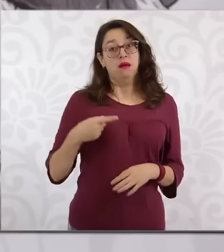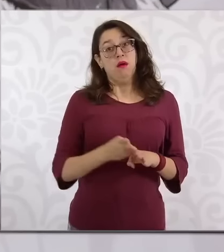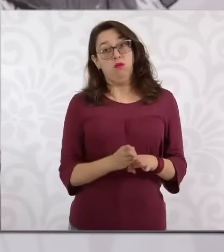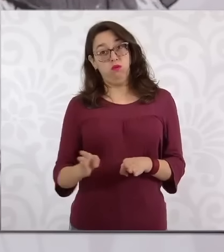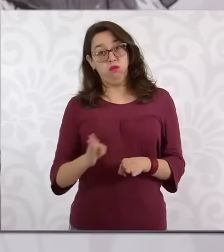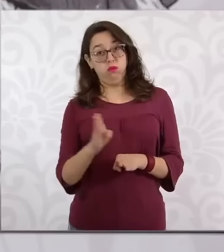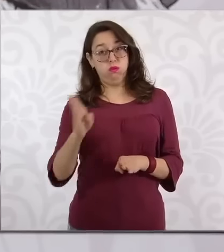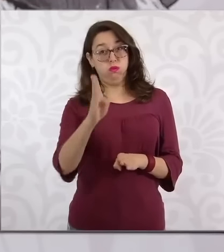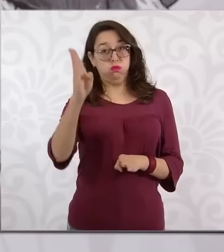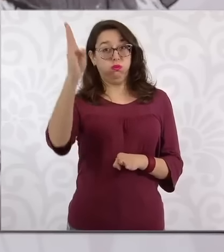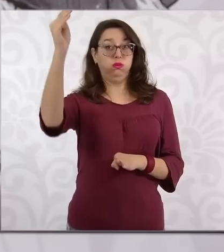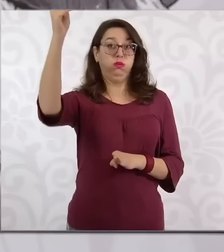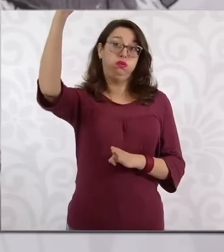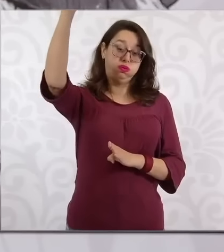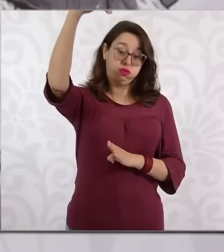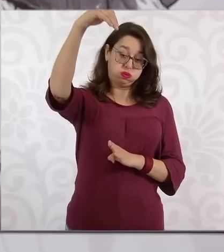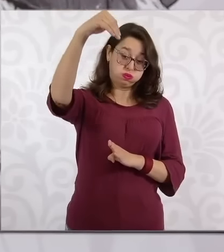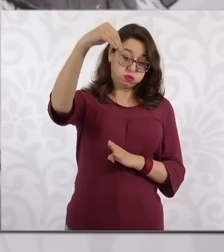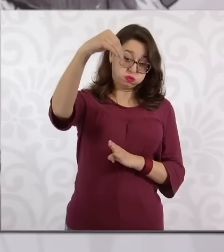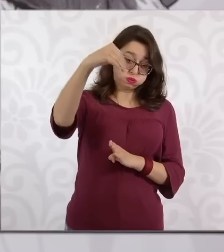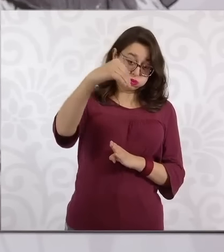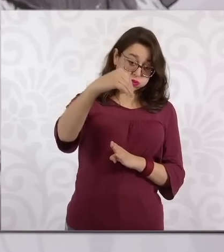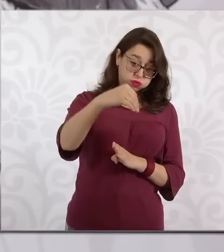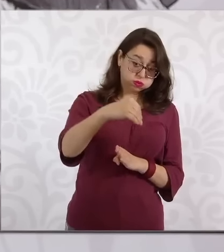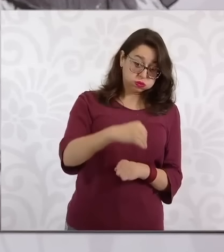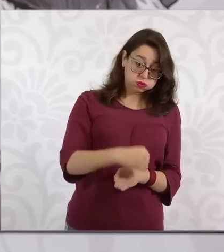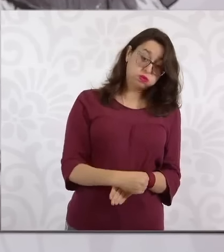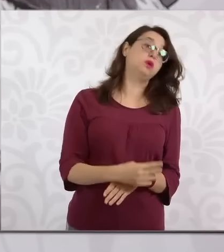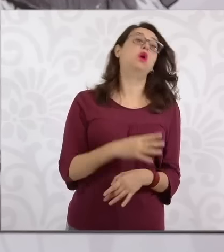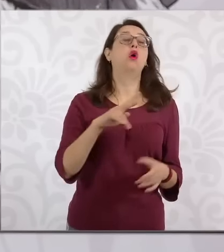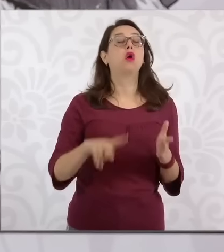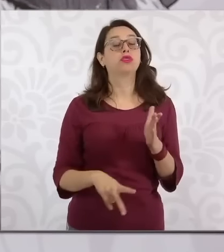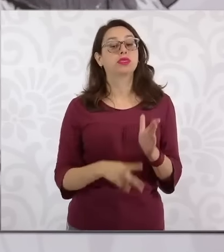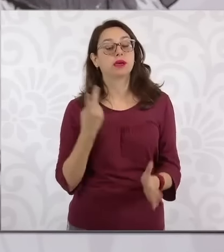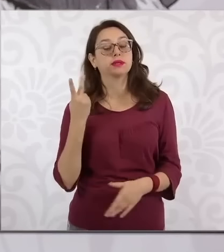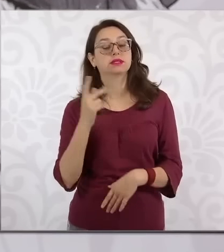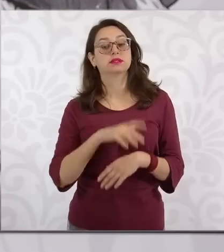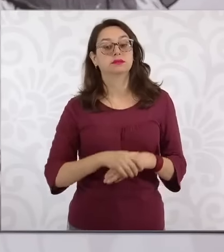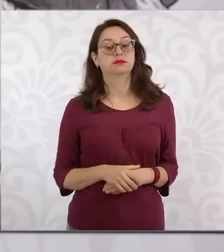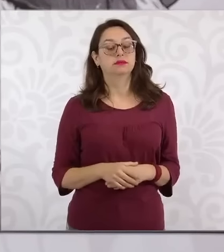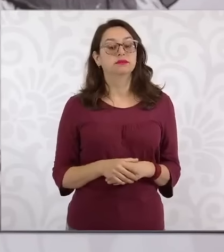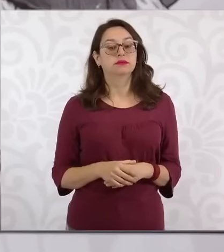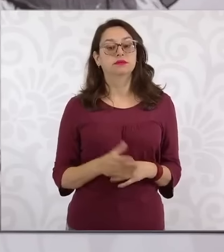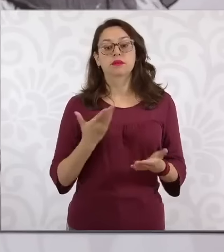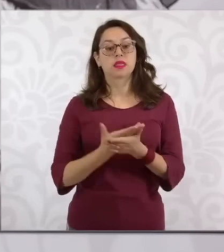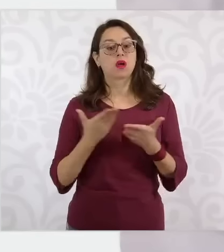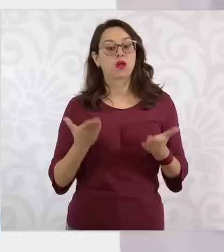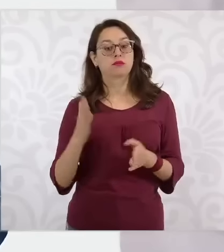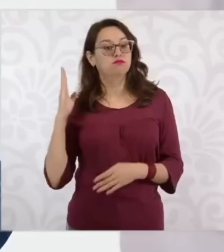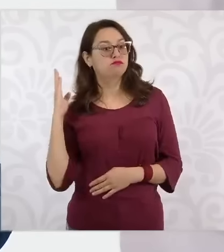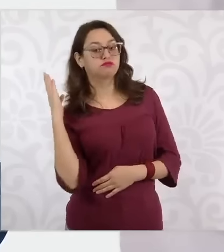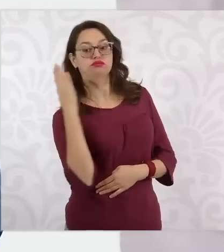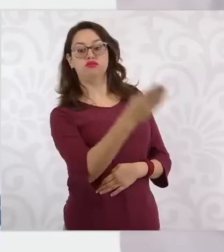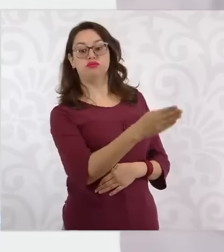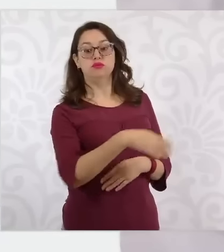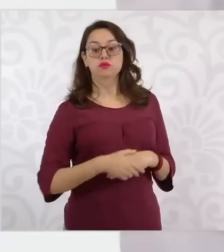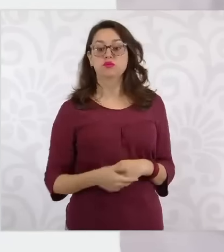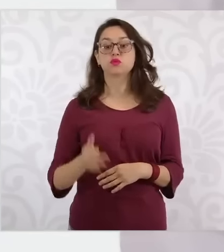para poder cruzar a eh Ciudad Juárez. Ahora ya vas a poder cortar por esa carretera para